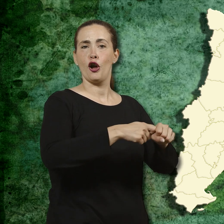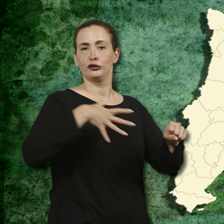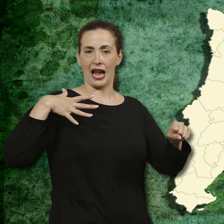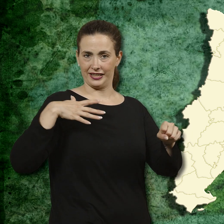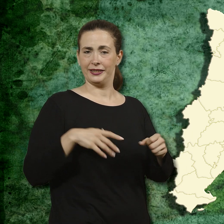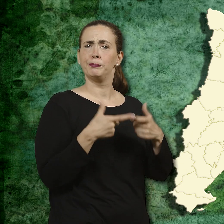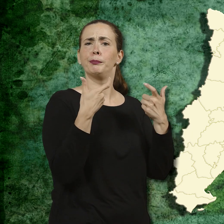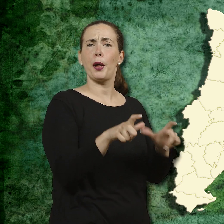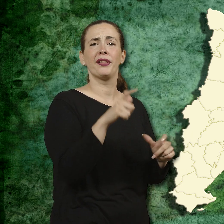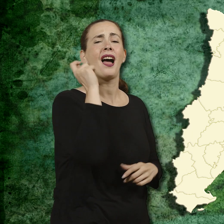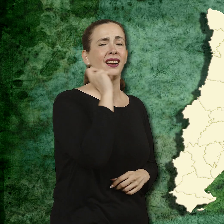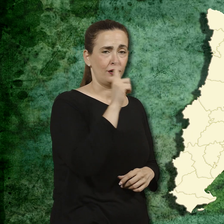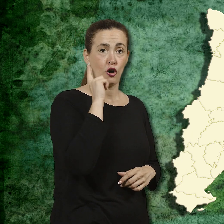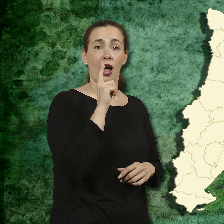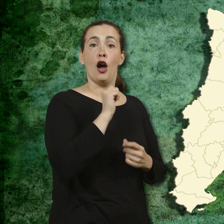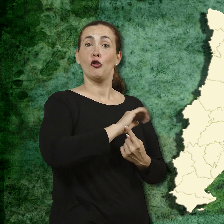HOSTALRIC Província de Girona.